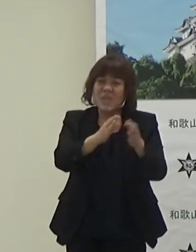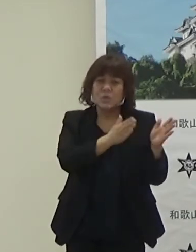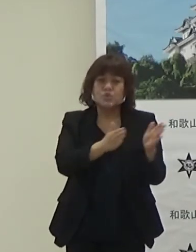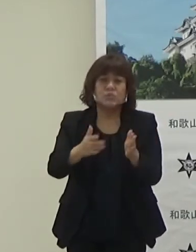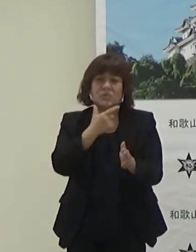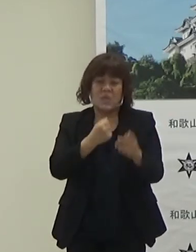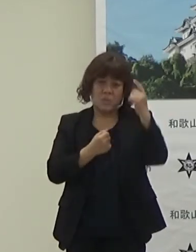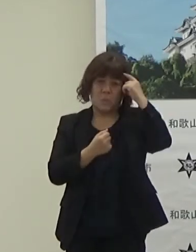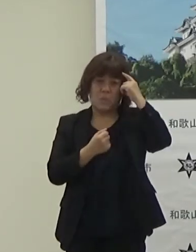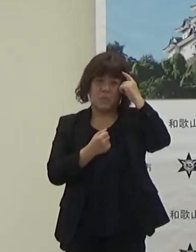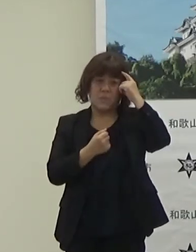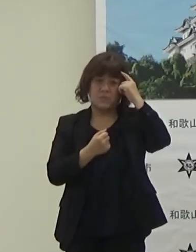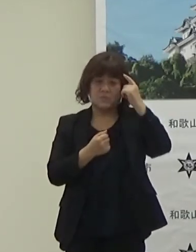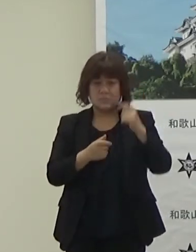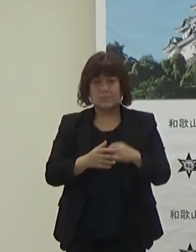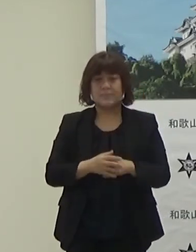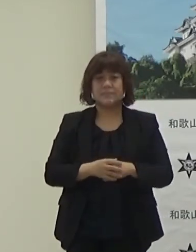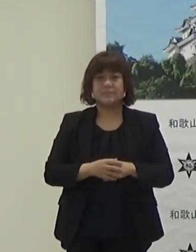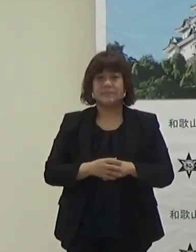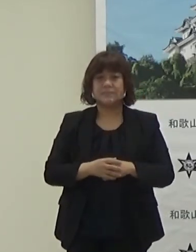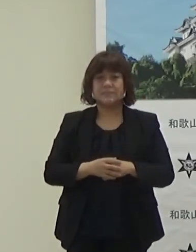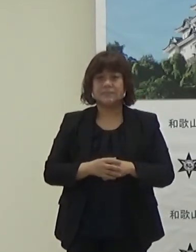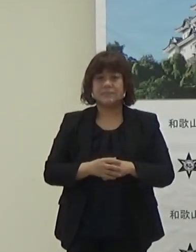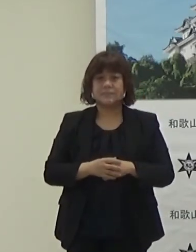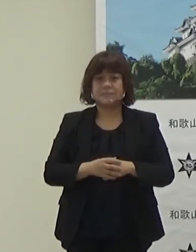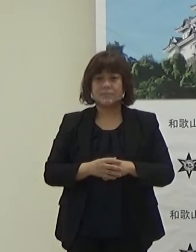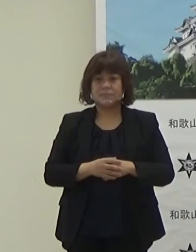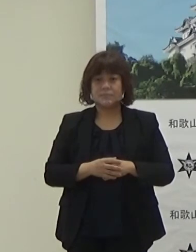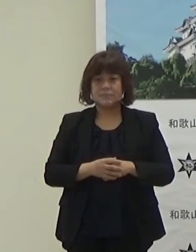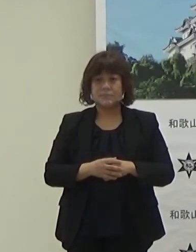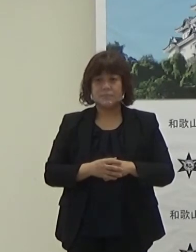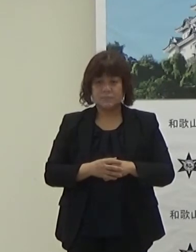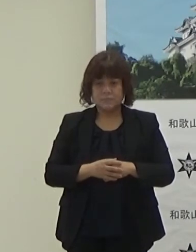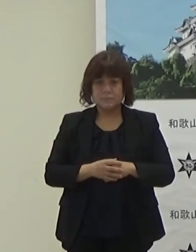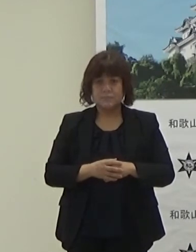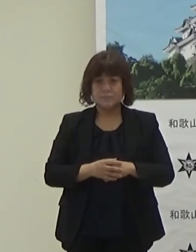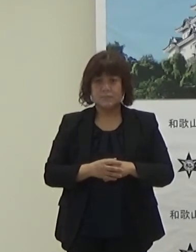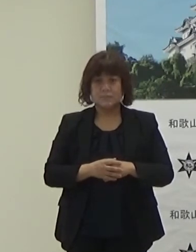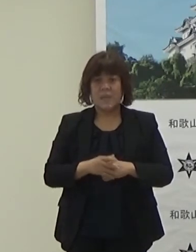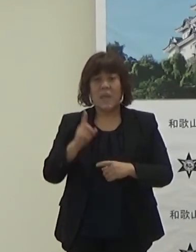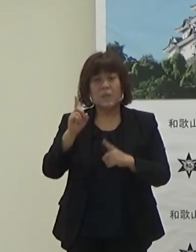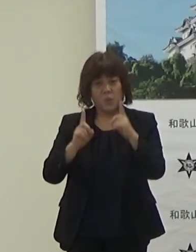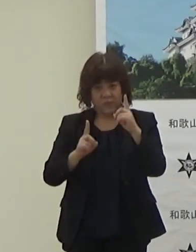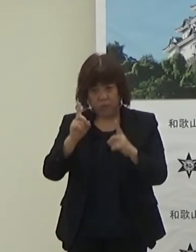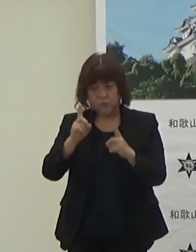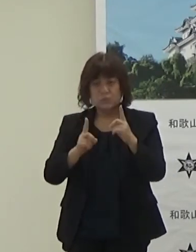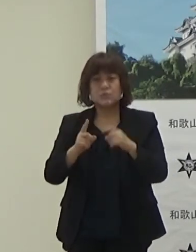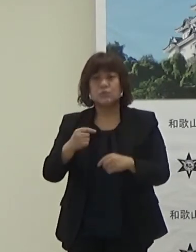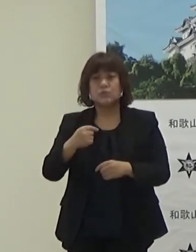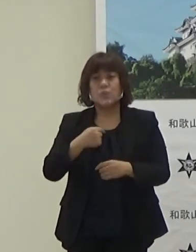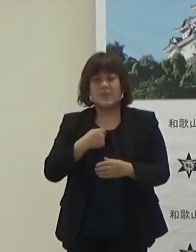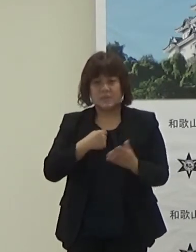いきたいと思ってます いずれにしてもですね非常に私市長